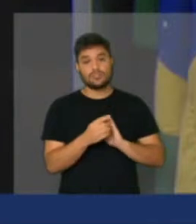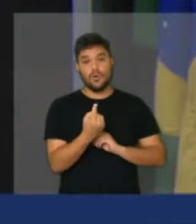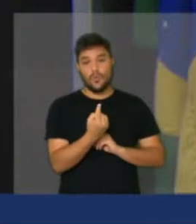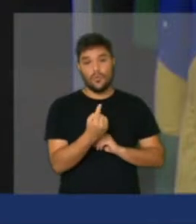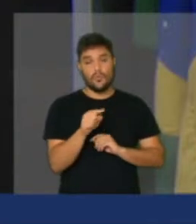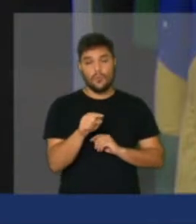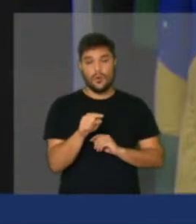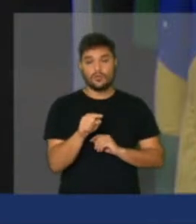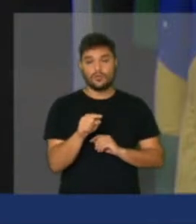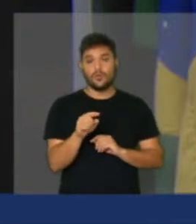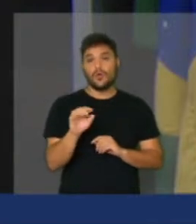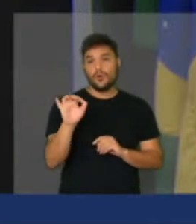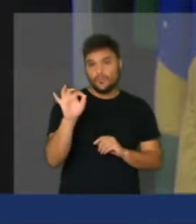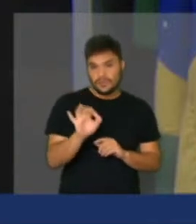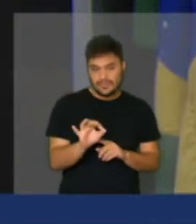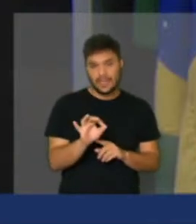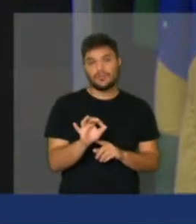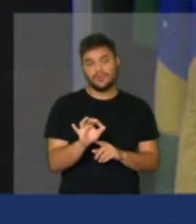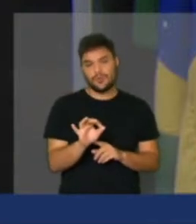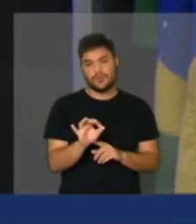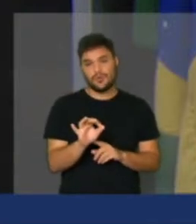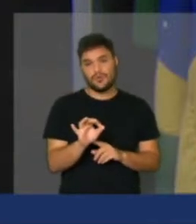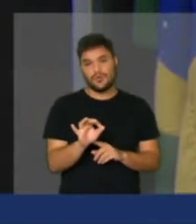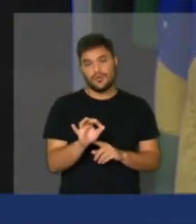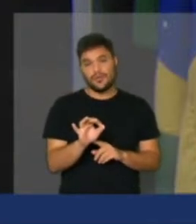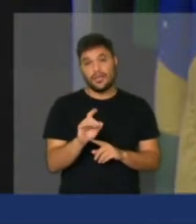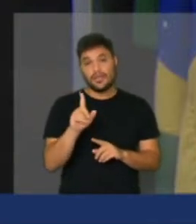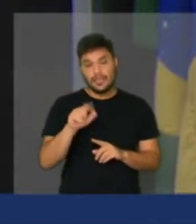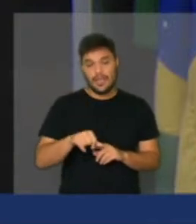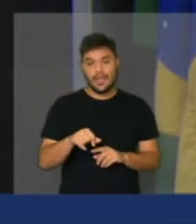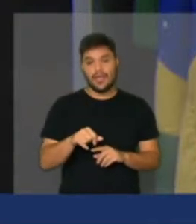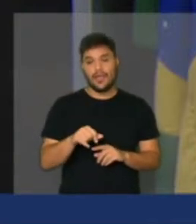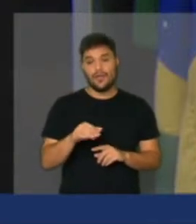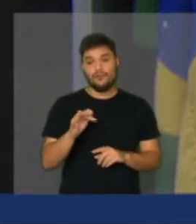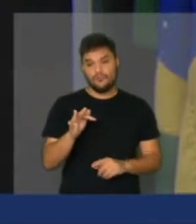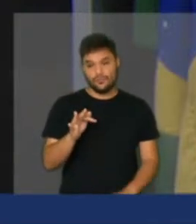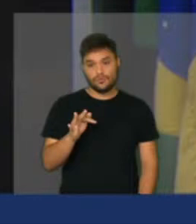RECURSOS QUE FORMAM O FUNDO DE PARTICIPAÇÃO DOS MUNICÍ PIOS, AINDA QUE ESCALONADO EM